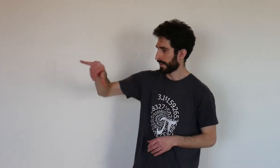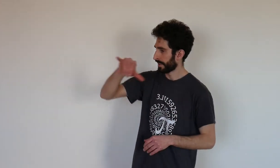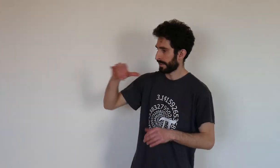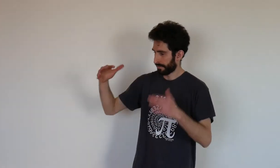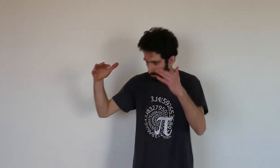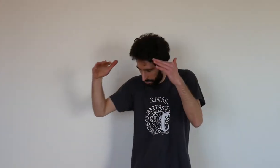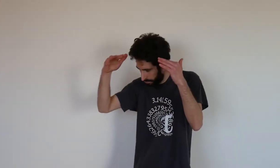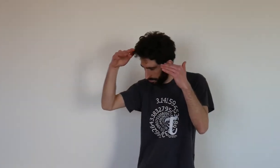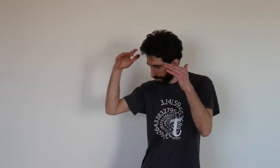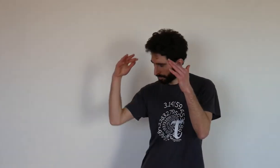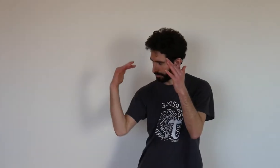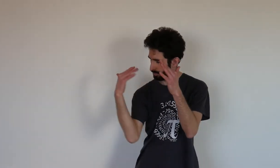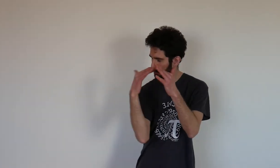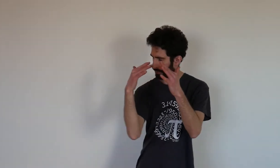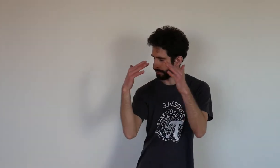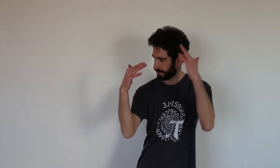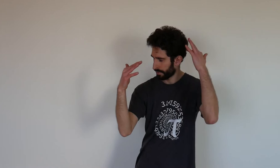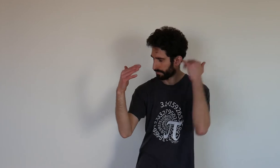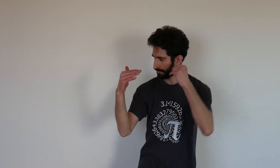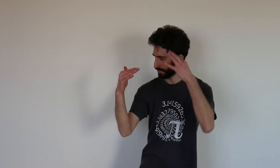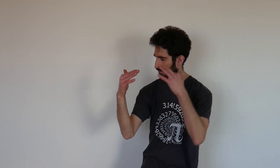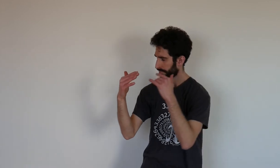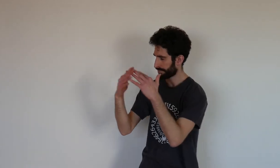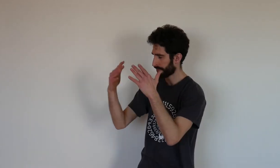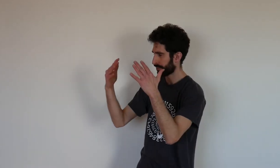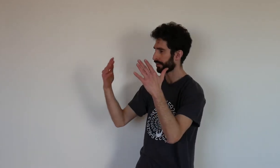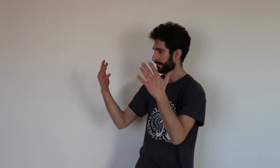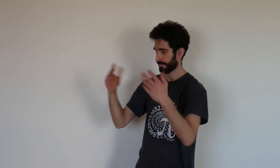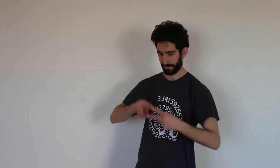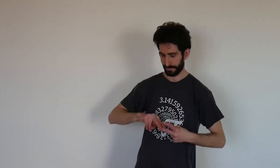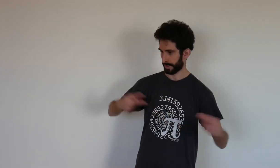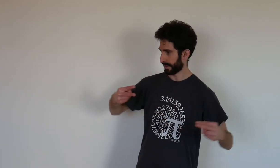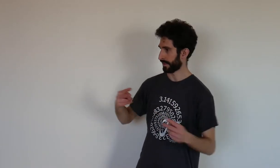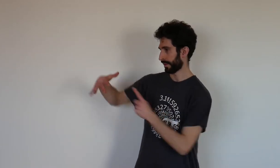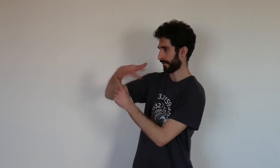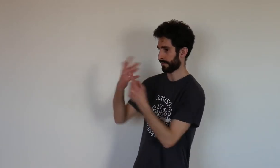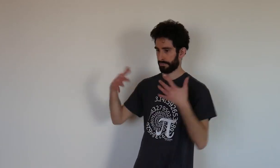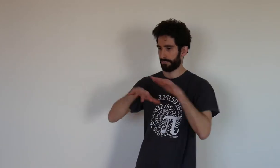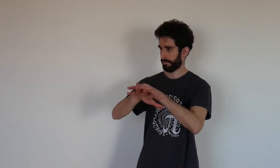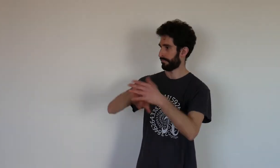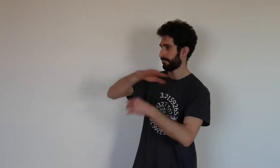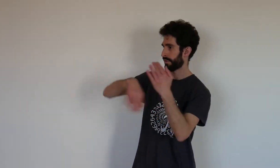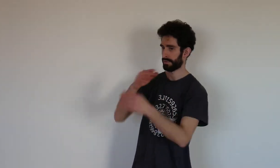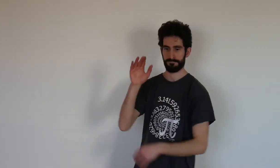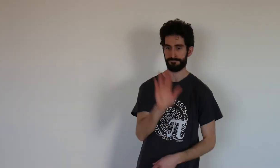Et même la pression du liquide amniotique sur les doigts. La combinaison de l'ADN et de l'environnement